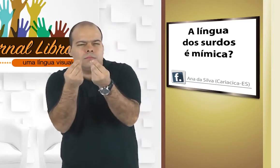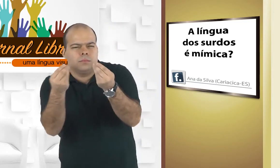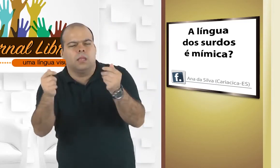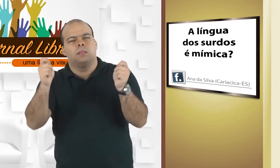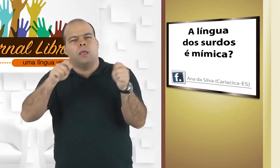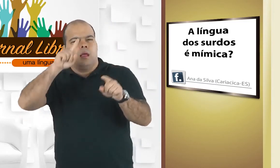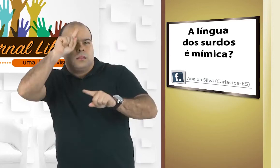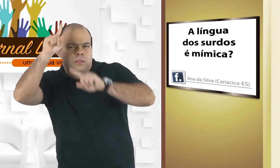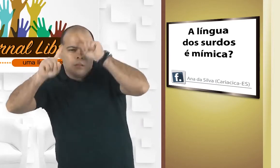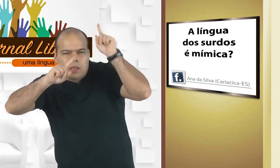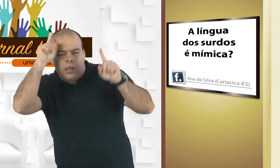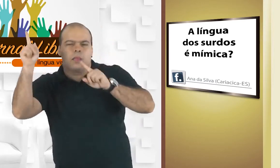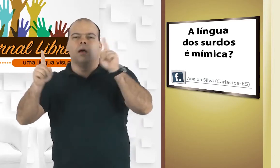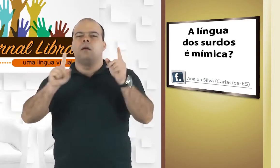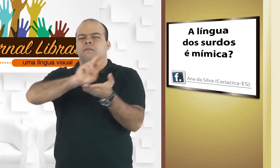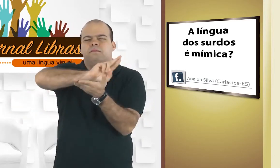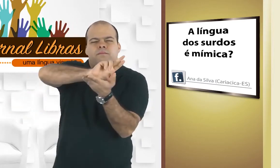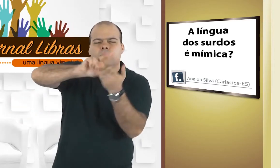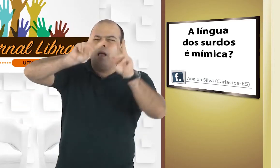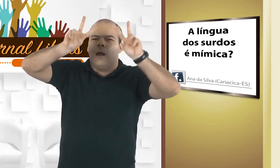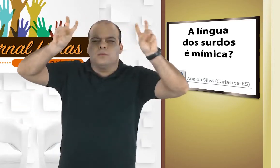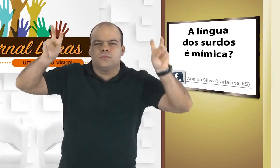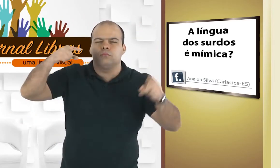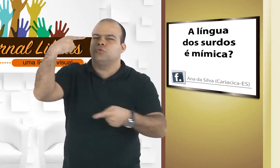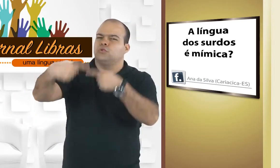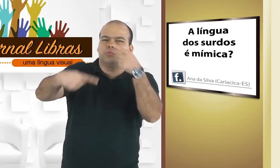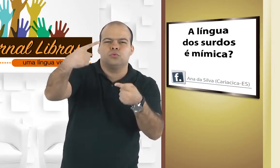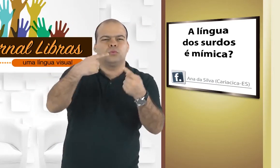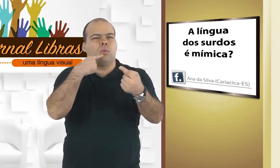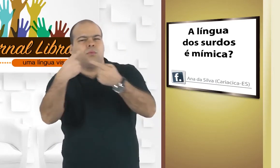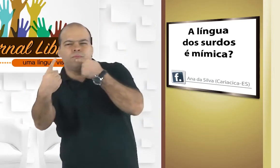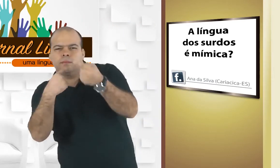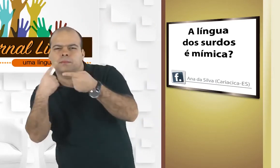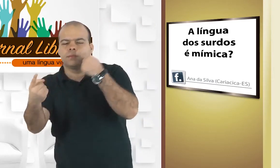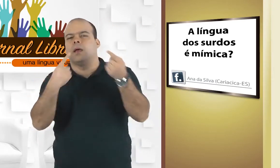explicativos, ideias, diferentes assuntos, discussões que conversam.